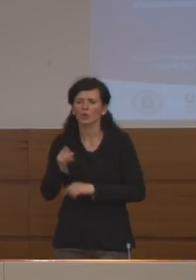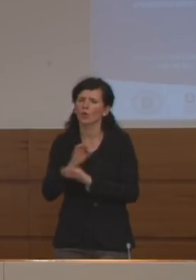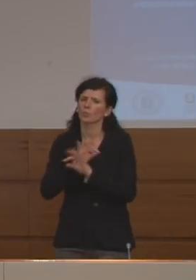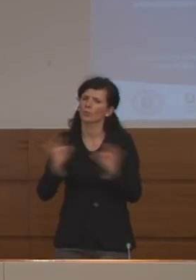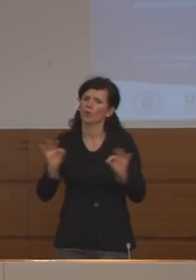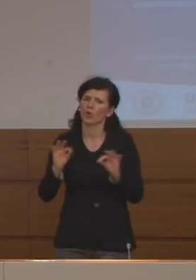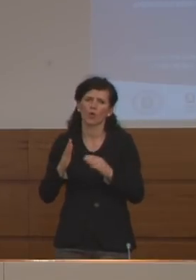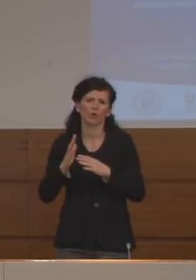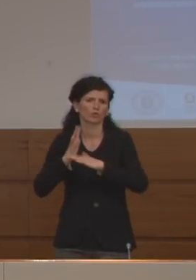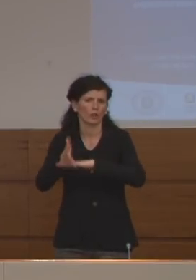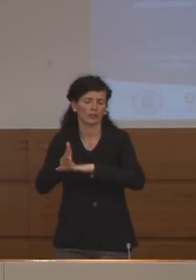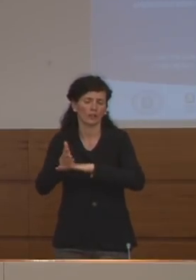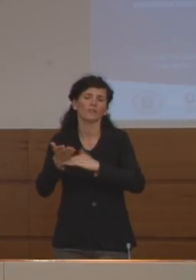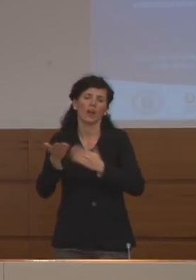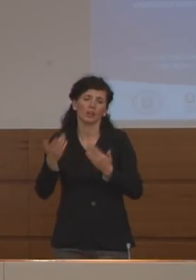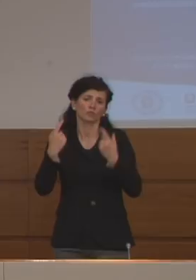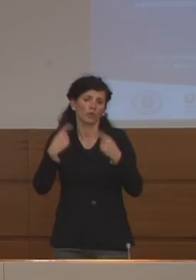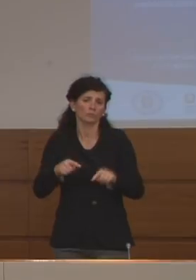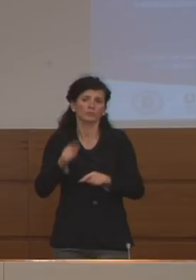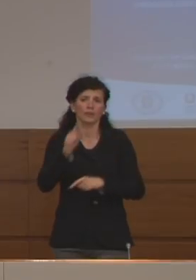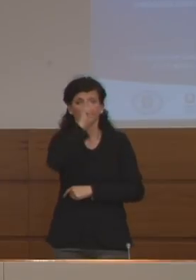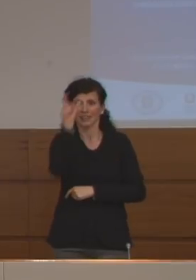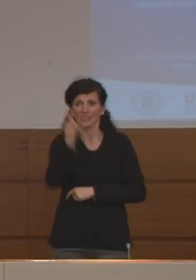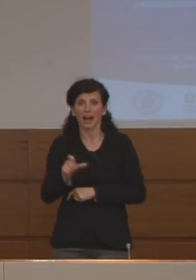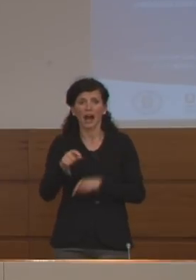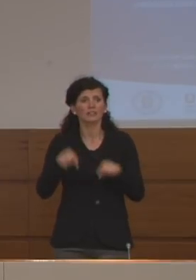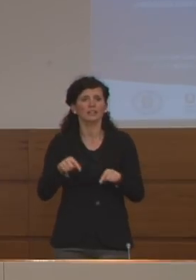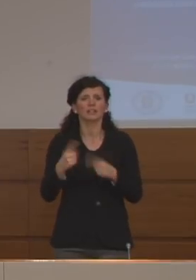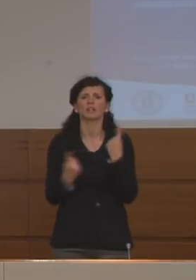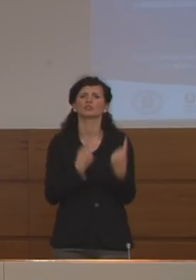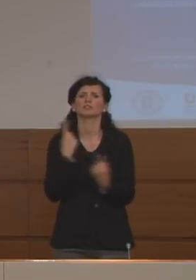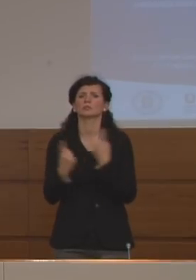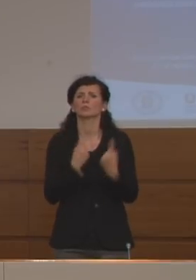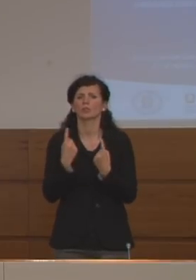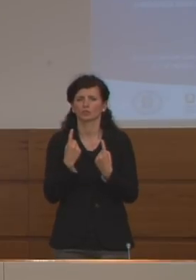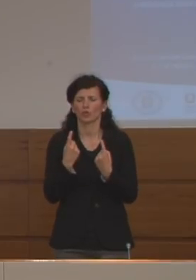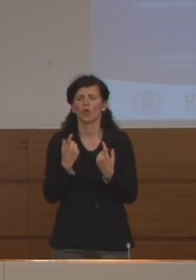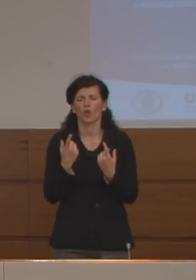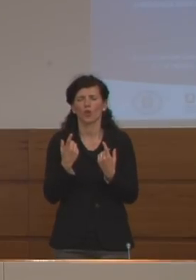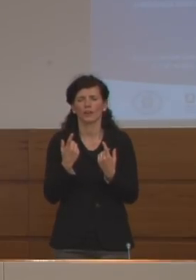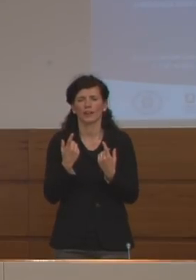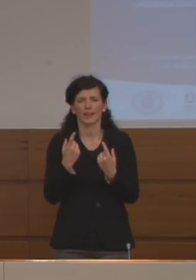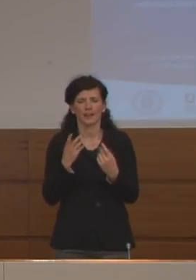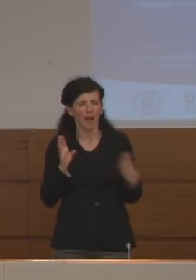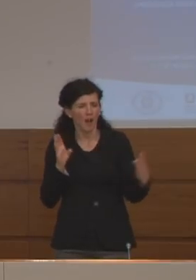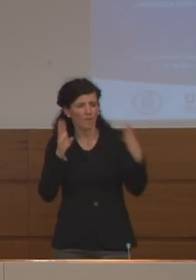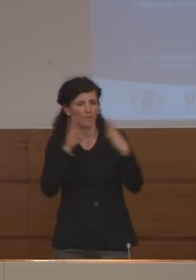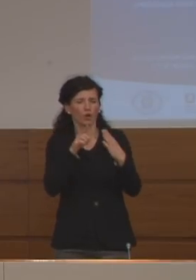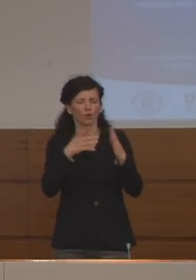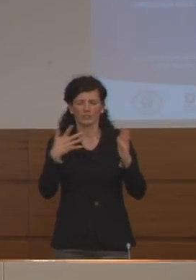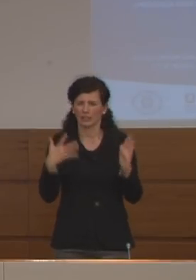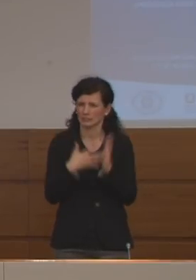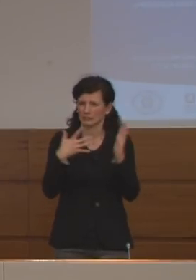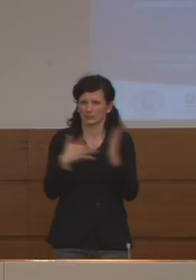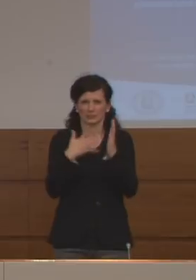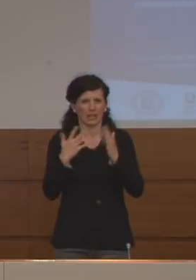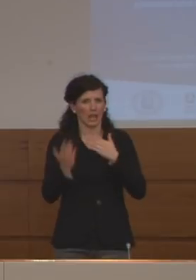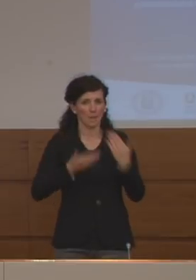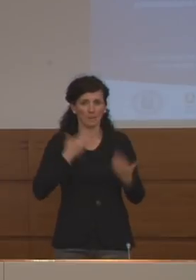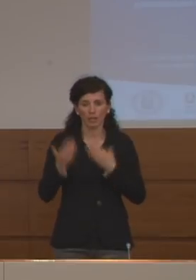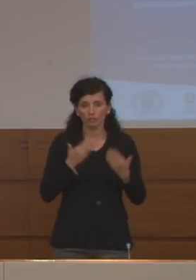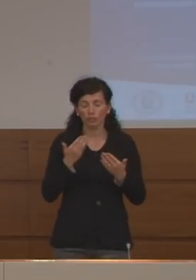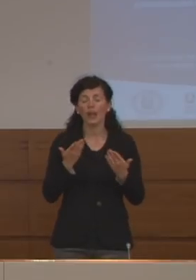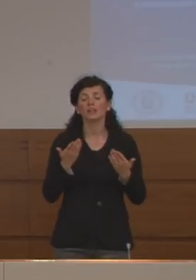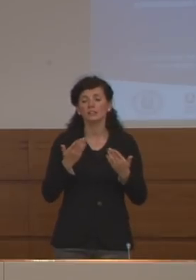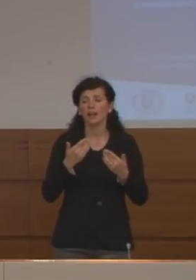così come deve profonda gratitudine al personale sanitario, alle Forze